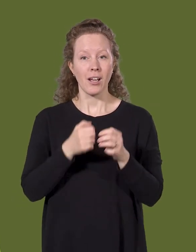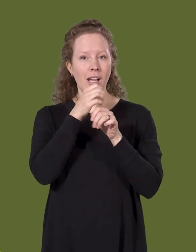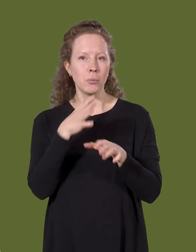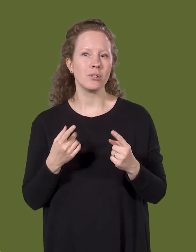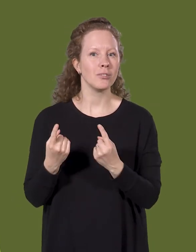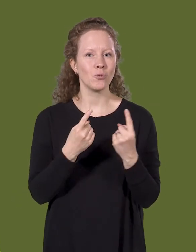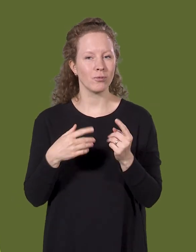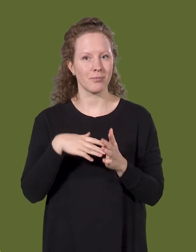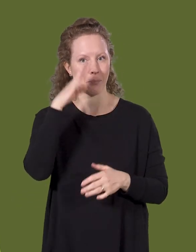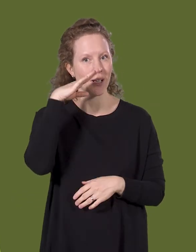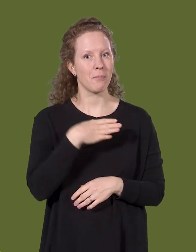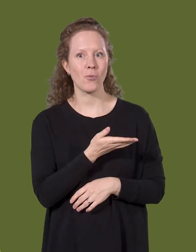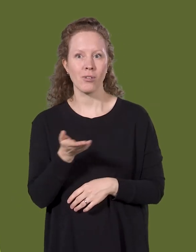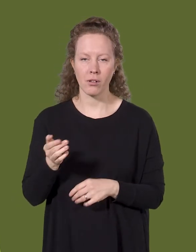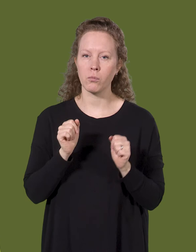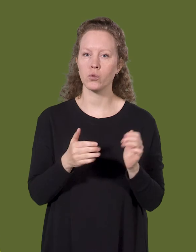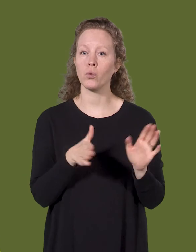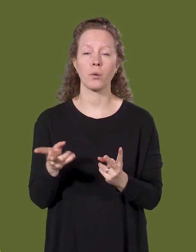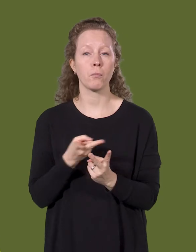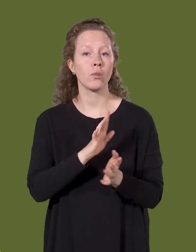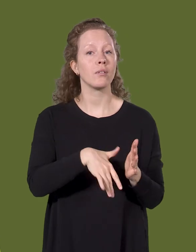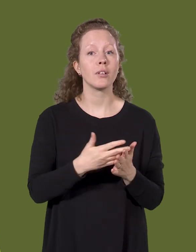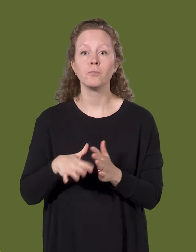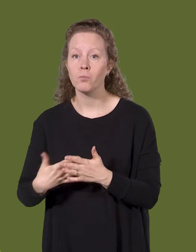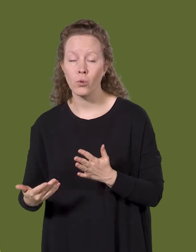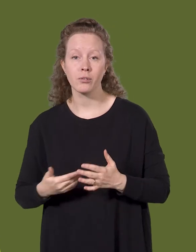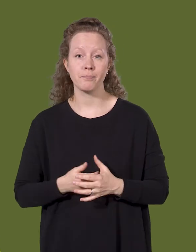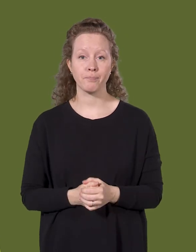Informationstillfällen som rör alla medborgare ska alltid ordnas också på de inhemska teckenspråken.